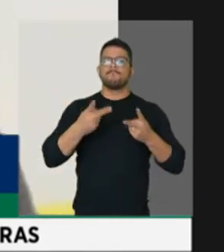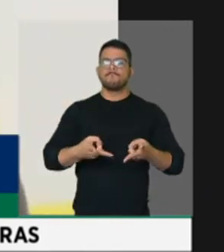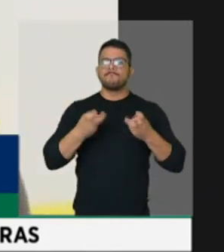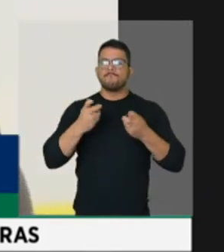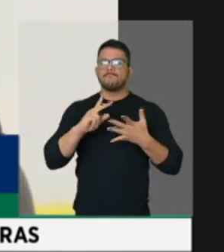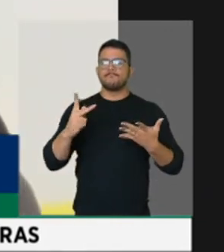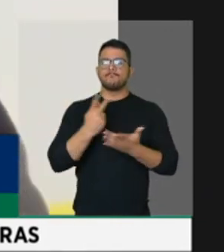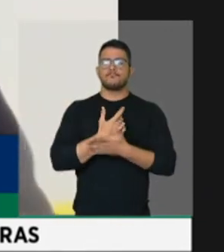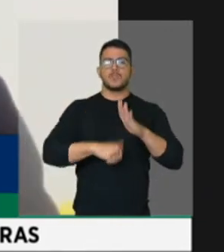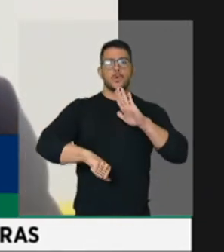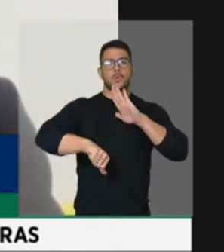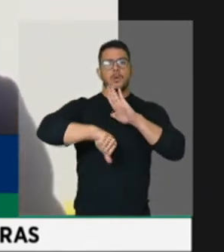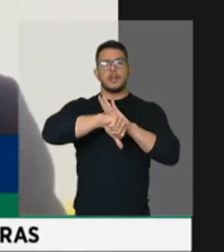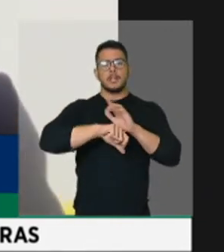CONSEGUIU CHEGAR. MAS, ESTÁ PRESENTE ENTRE NÓS.